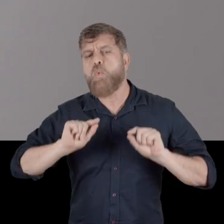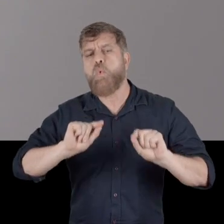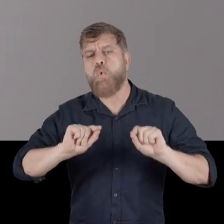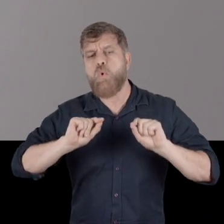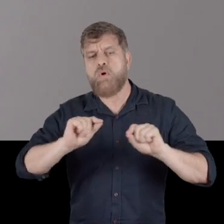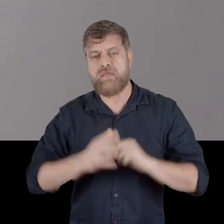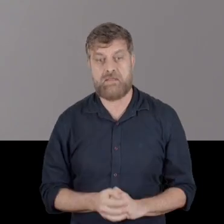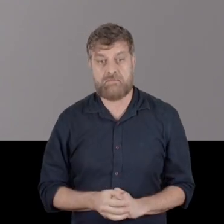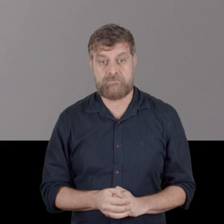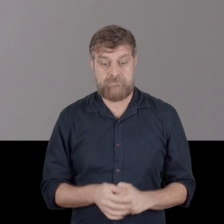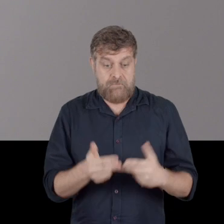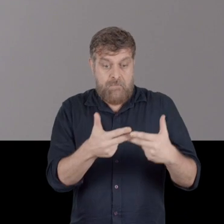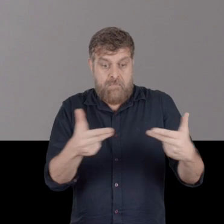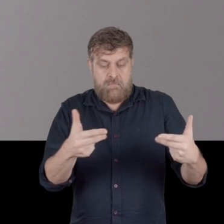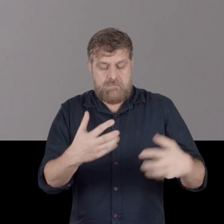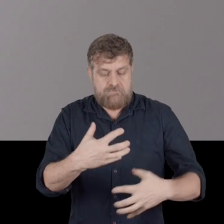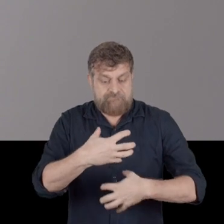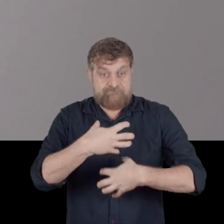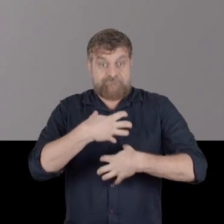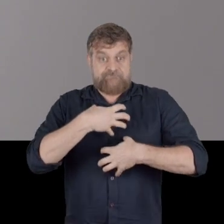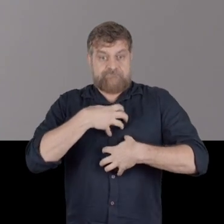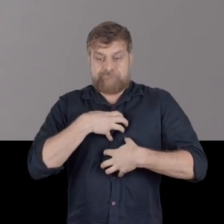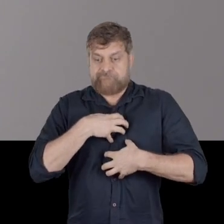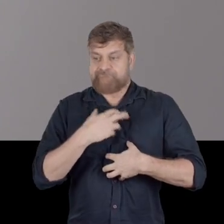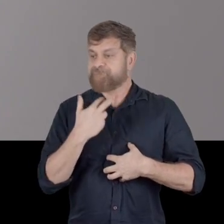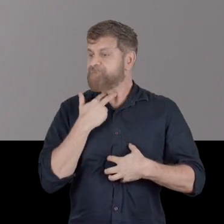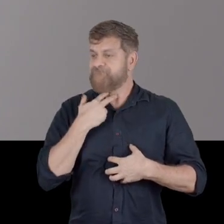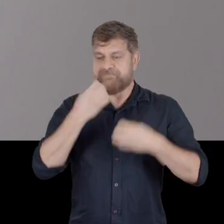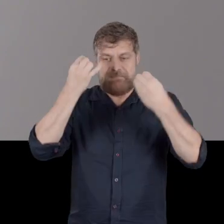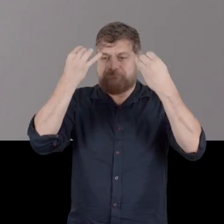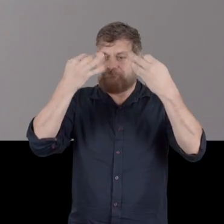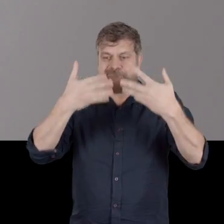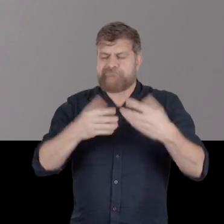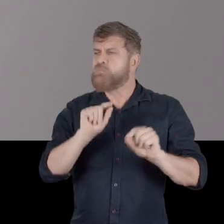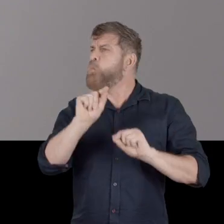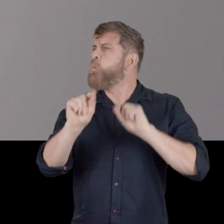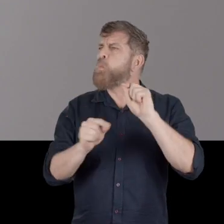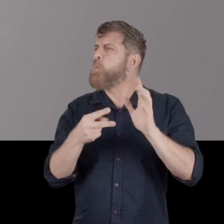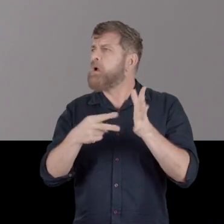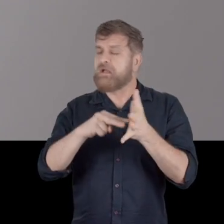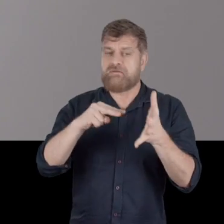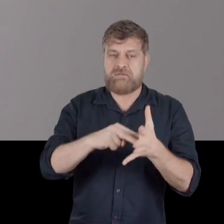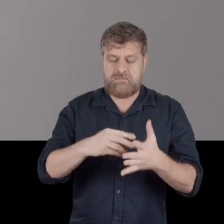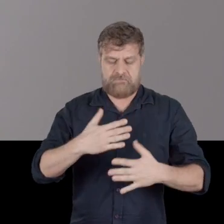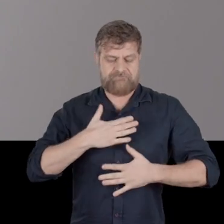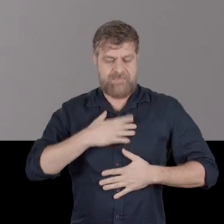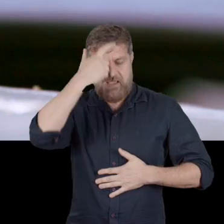como algo que vem daquilo que a gente não consegue muito dizer o que é mais que a marca do sujeito.